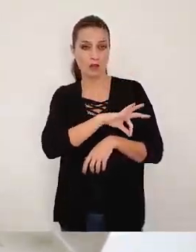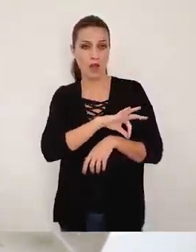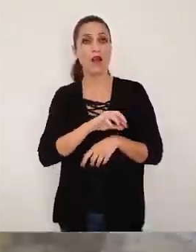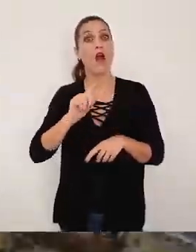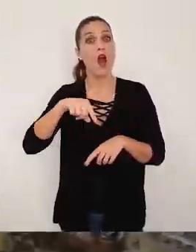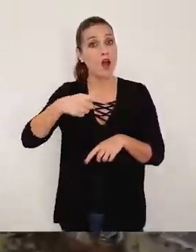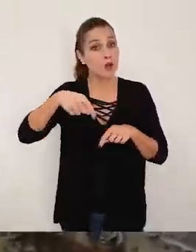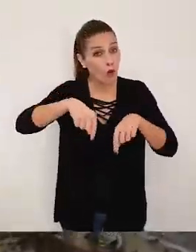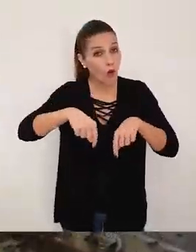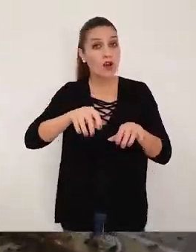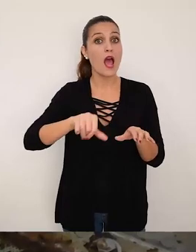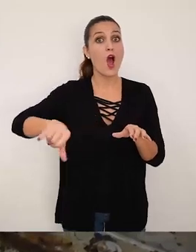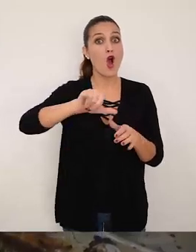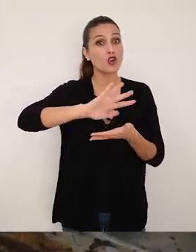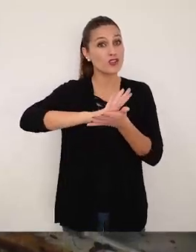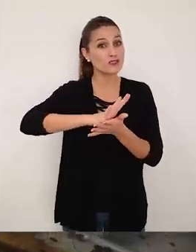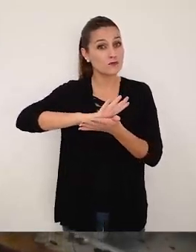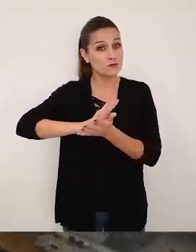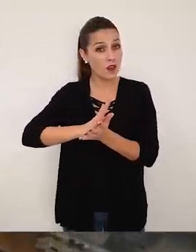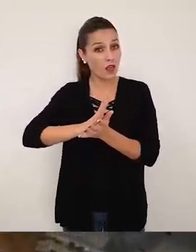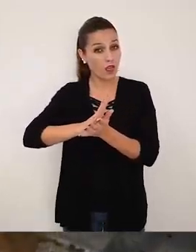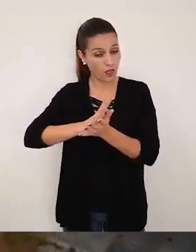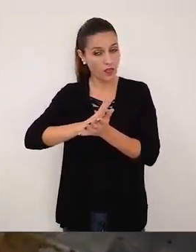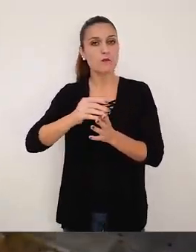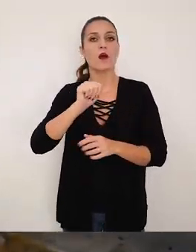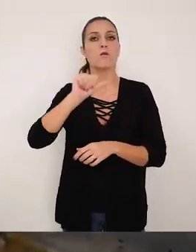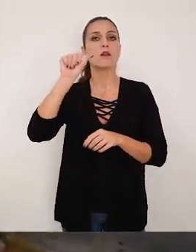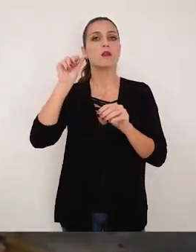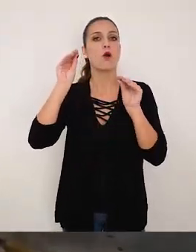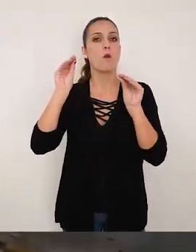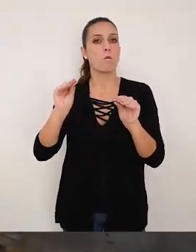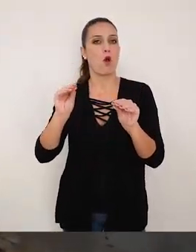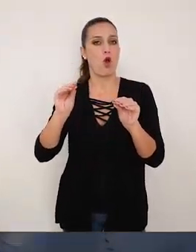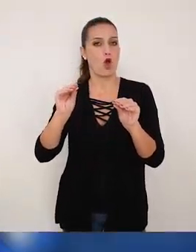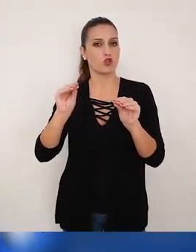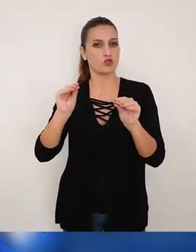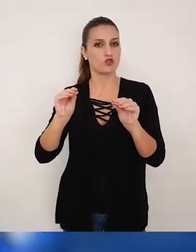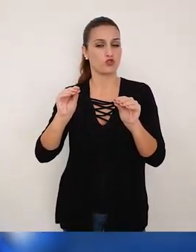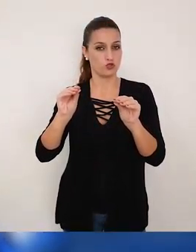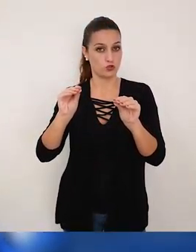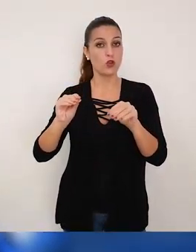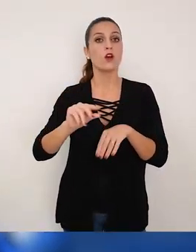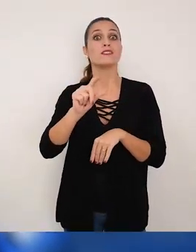spremuto dalle olive di questa terra primeggia nel settore agroalimentare salentino, in particolare